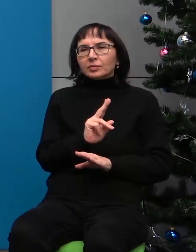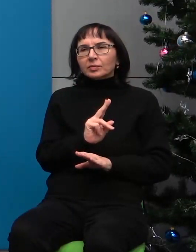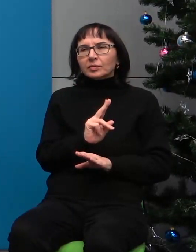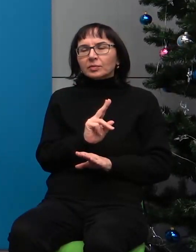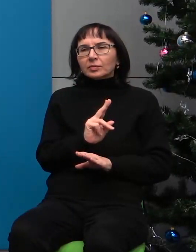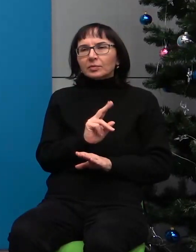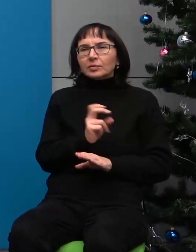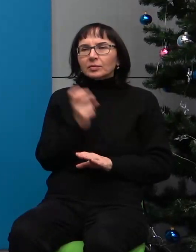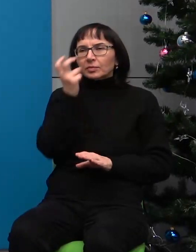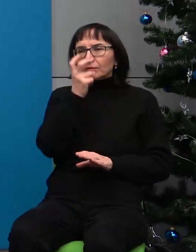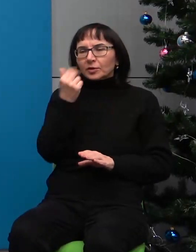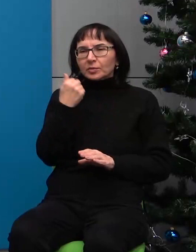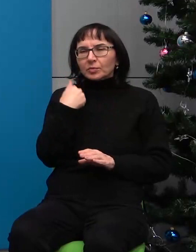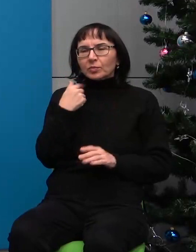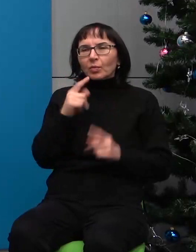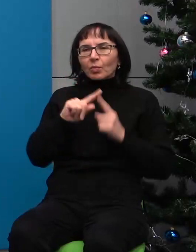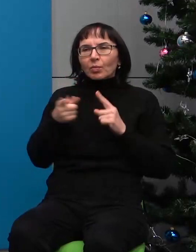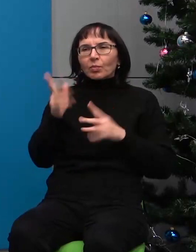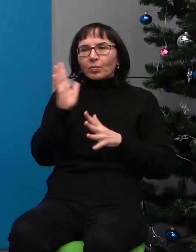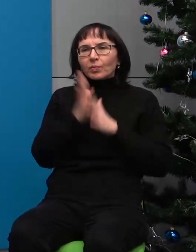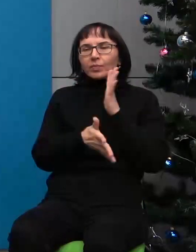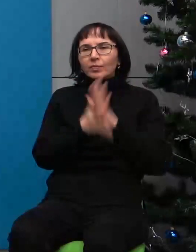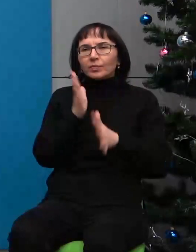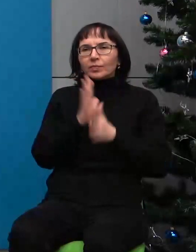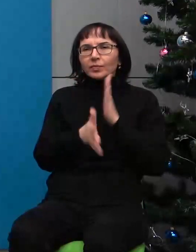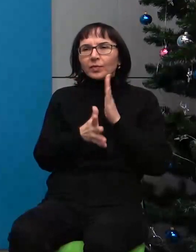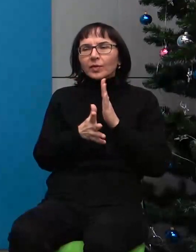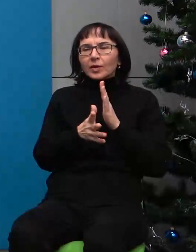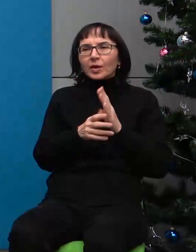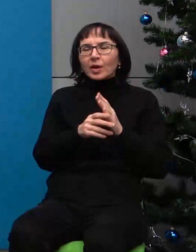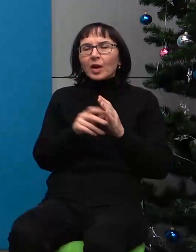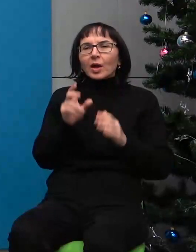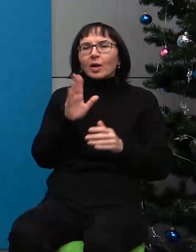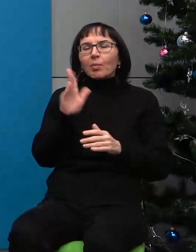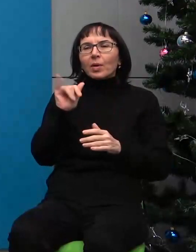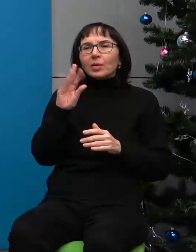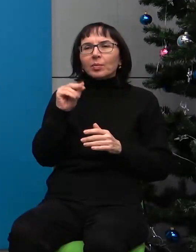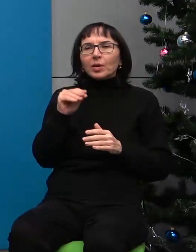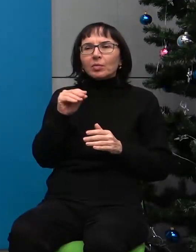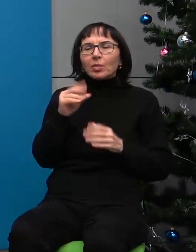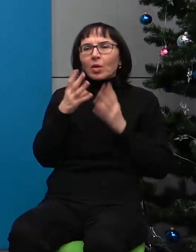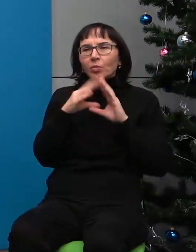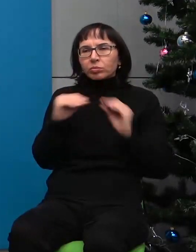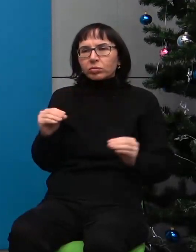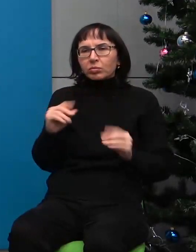A najciekawiej się zrobiło po wojnie. Ponieważ Klaus Barbie zniknął po wojnie.